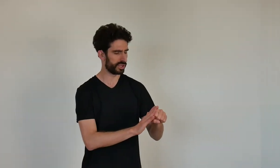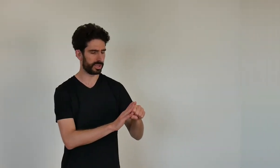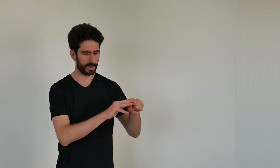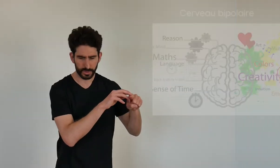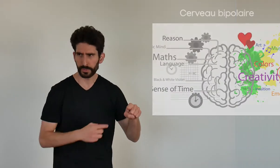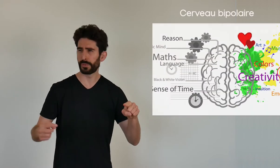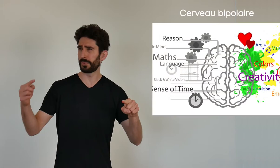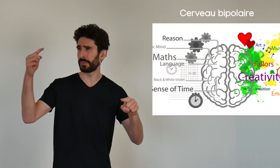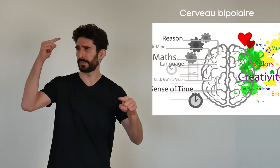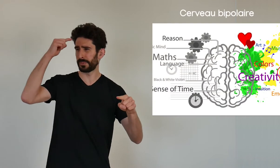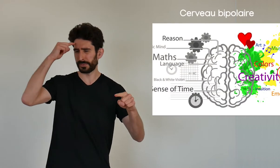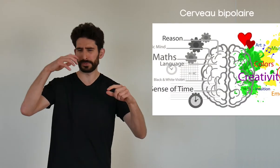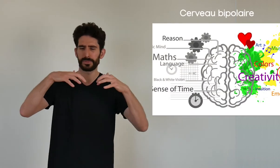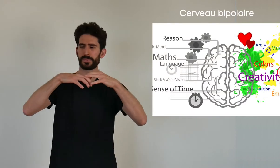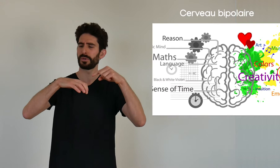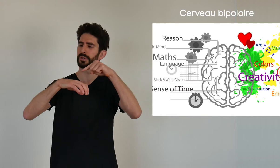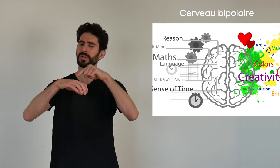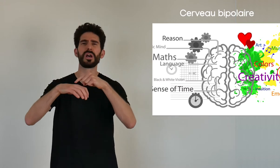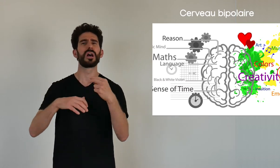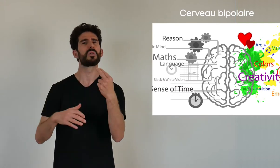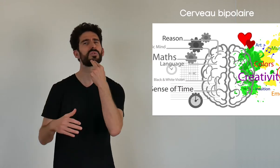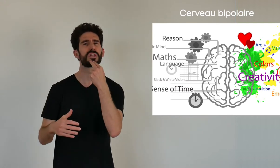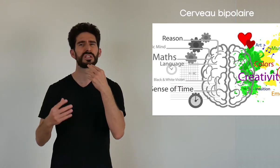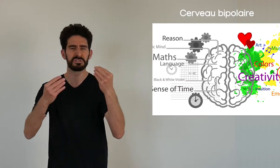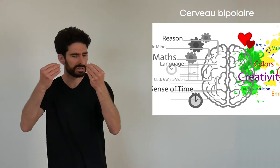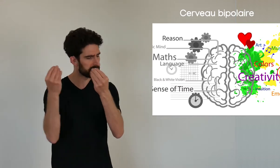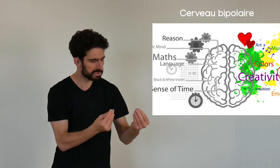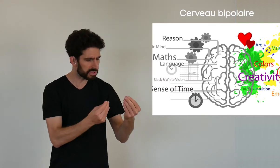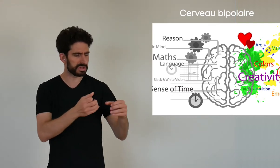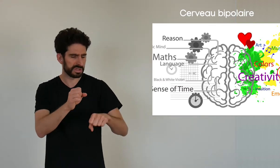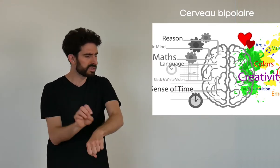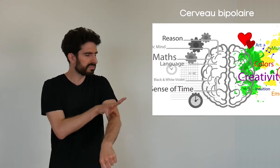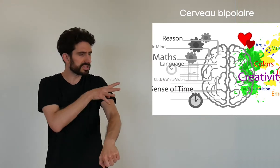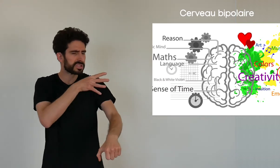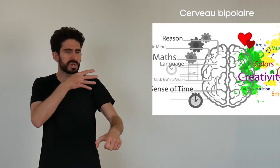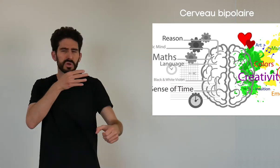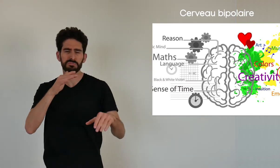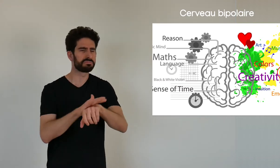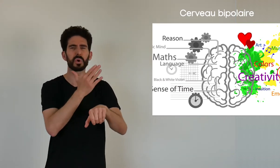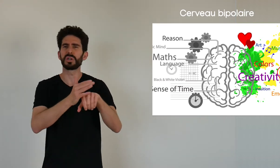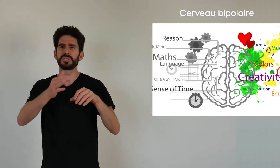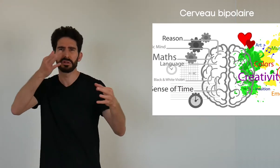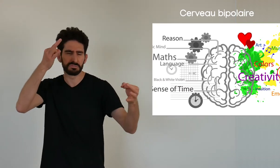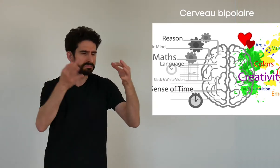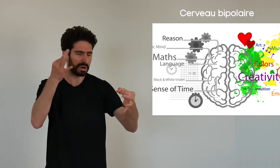Ainsi, les gauchers utiliseraient leur hémisphère droite, d'où leurs aptitudes aux émotions et la poésie, tout ce qui est créativité.